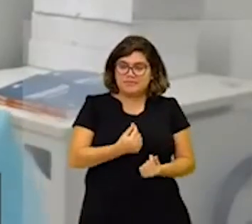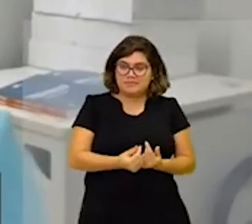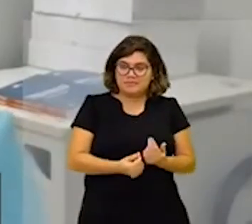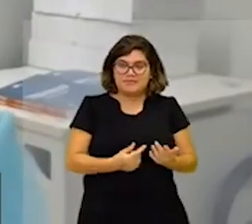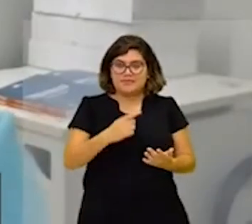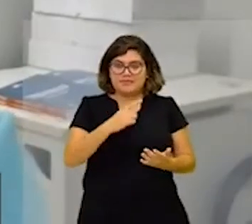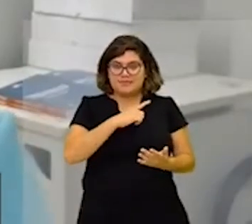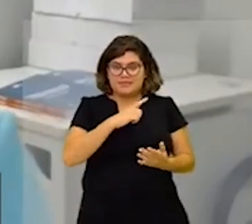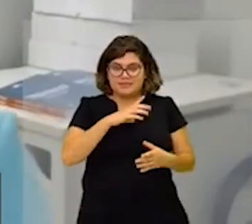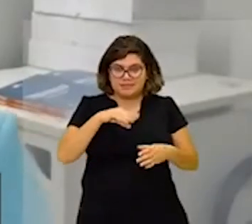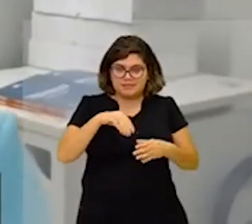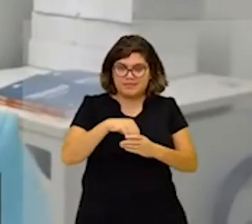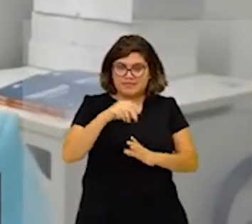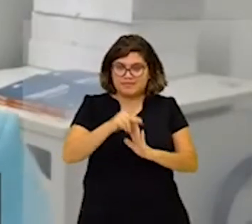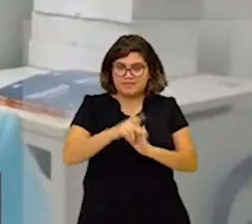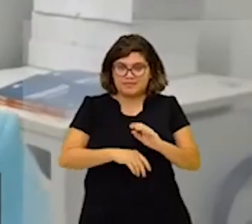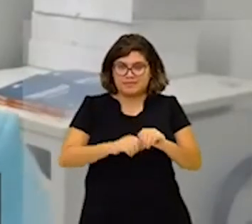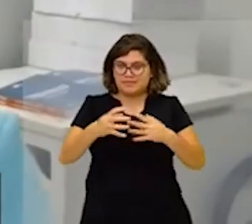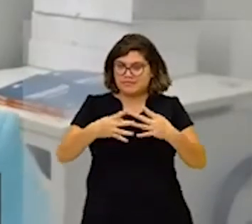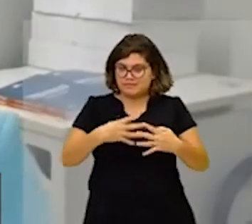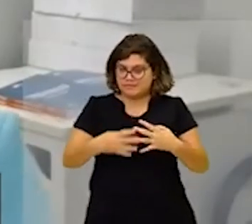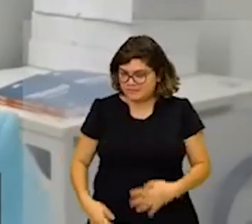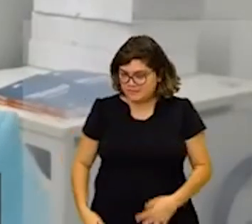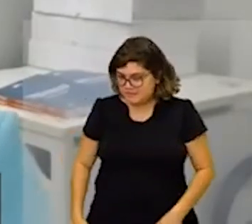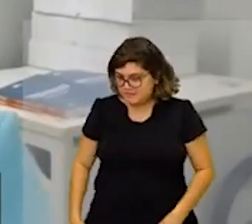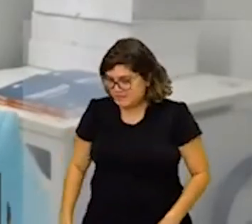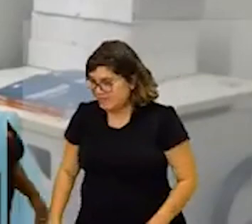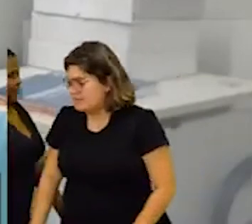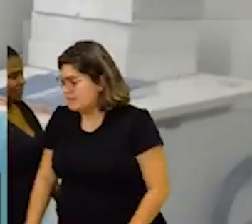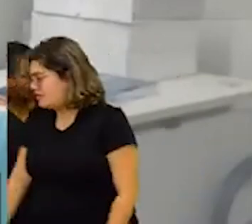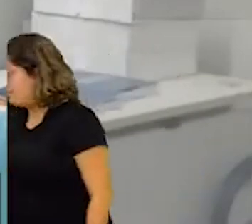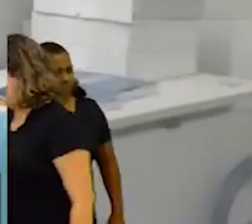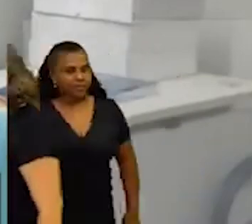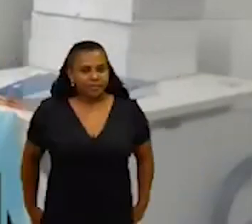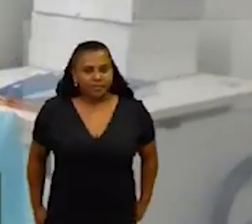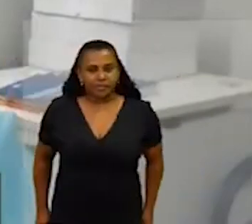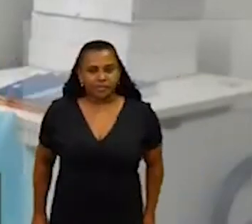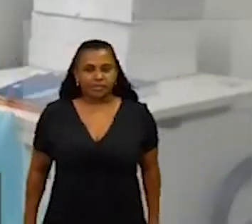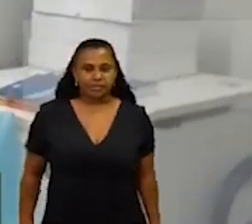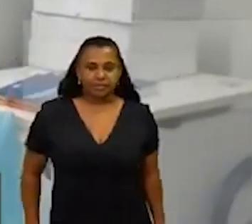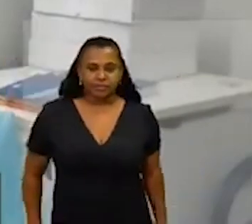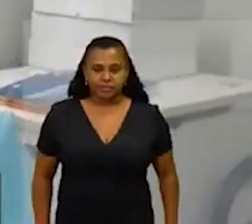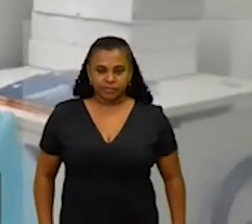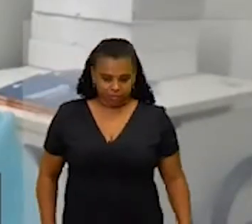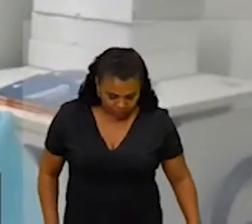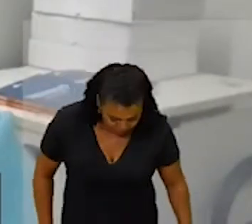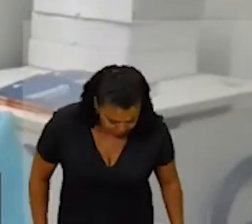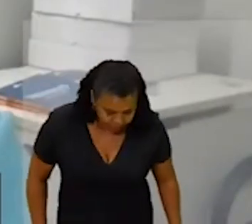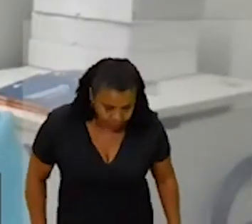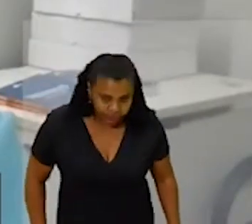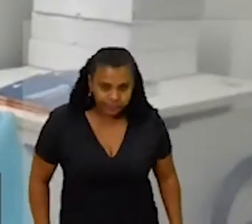questões de Transparência tempestividade etc a justiça eleitoral atua em todas essas formas de